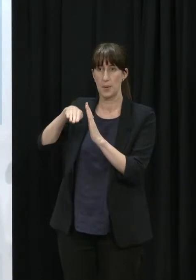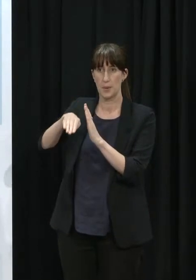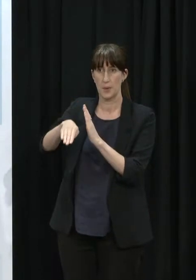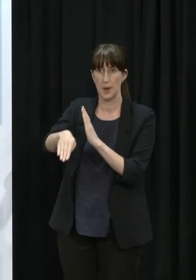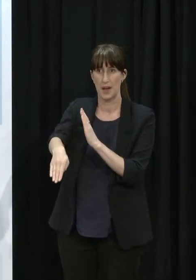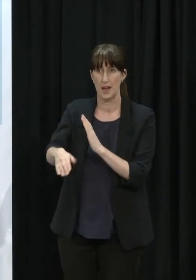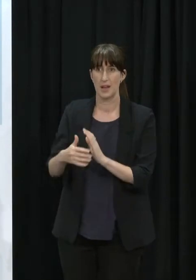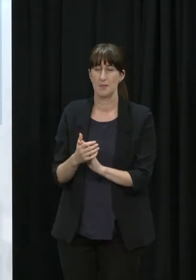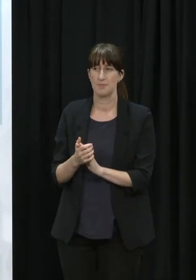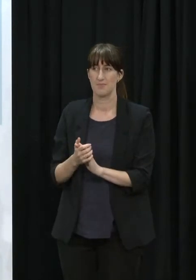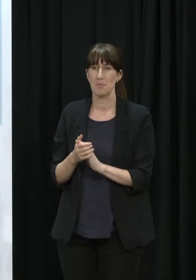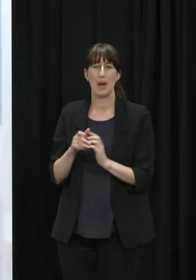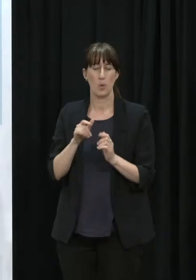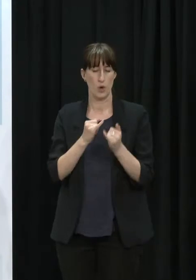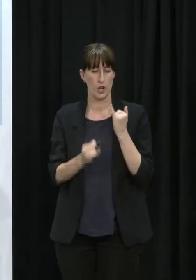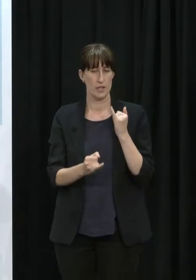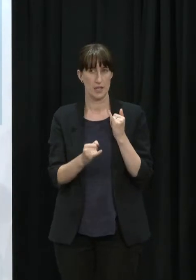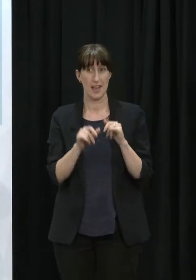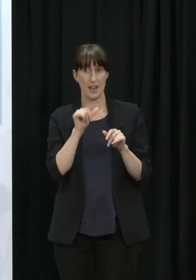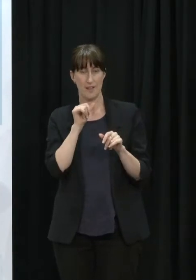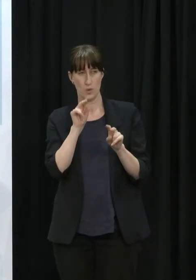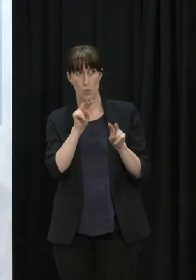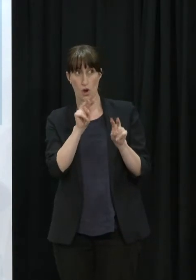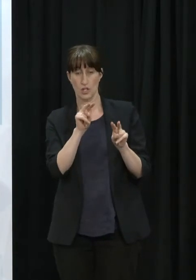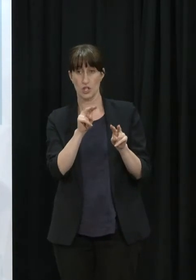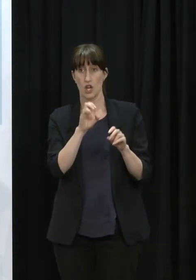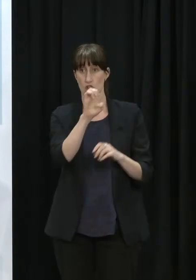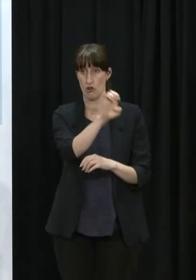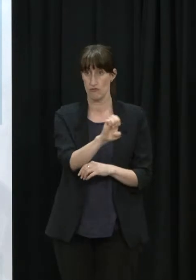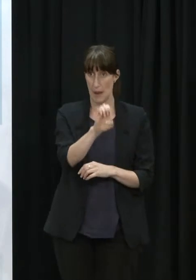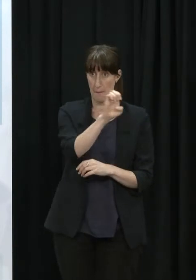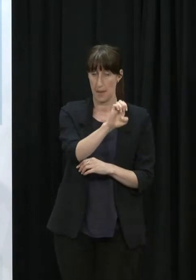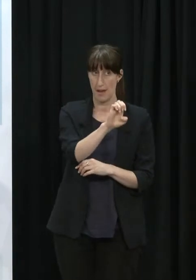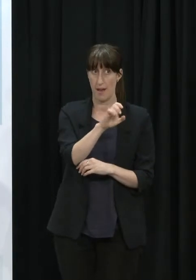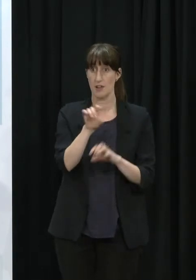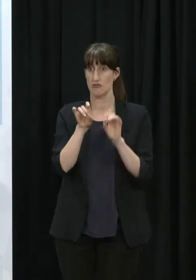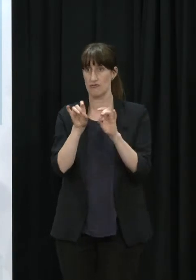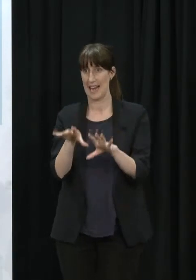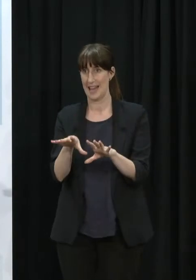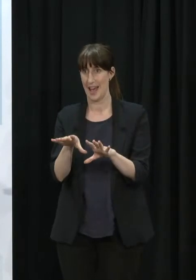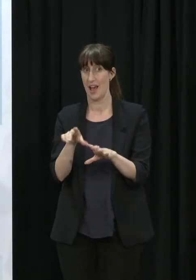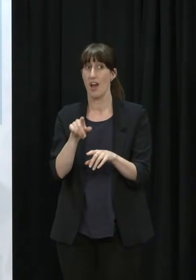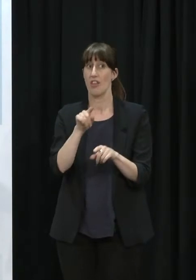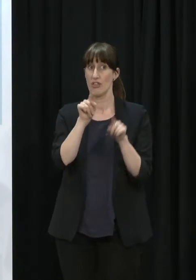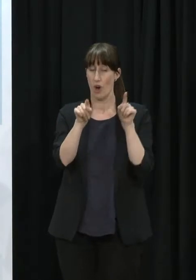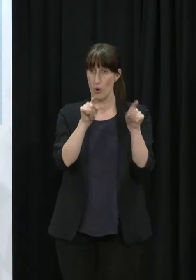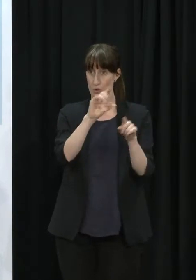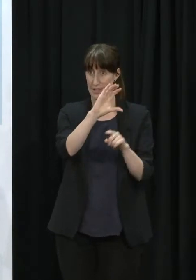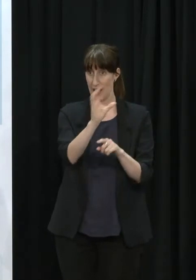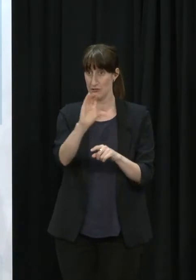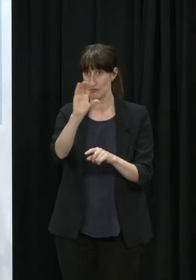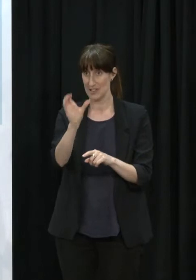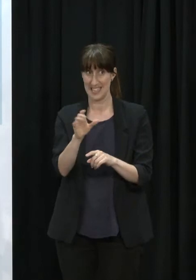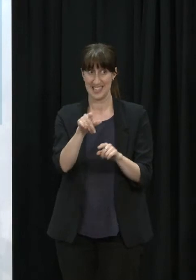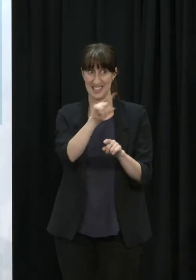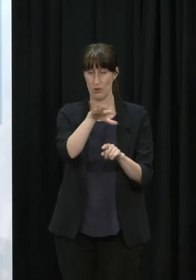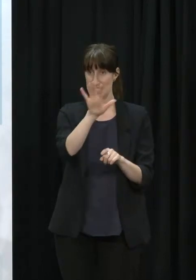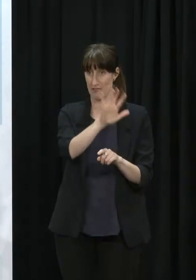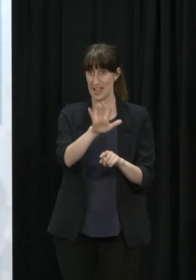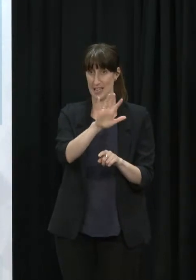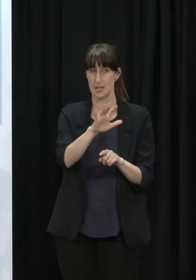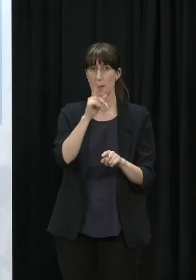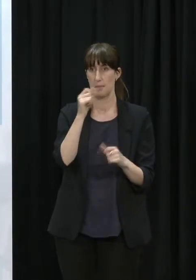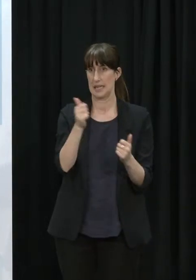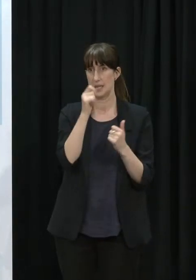taku whakaaro ko te hihiri kei